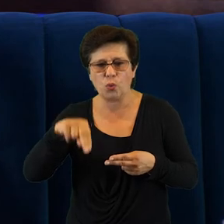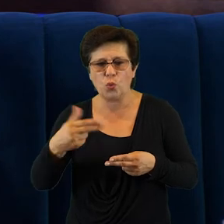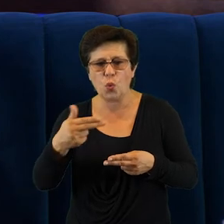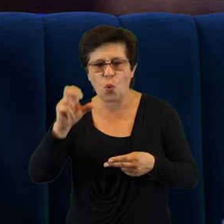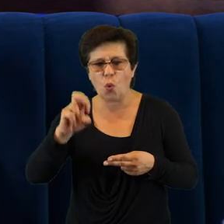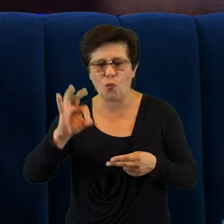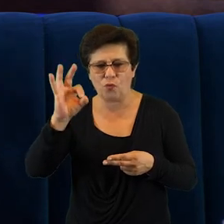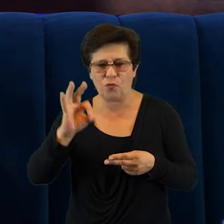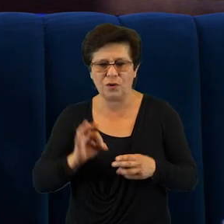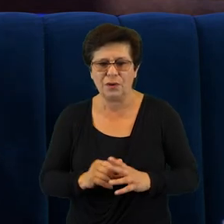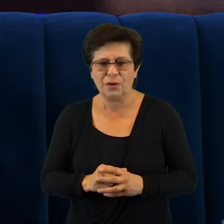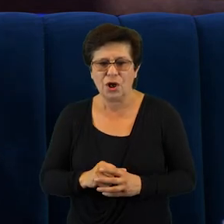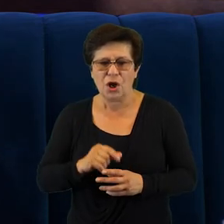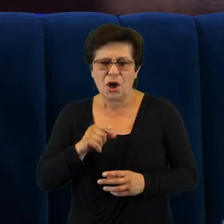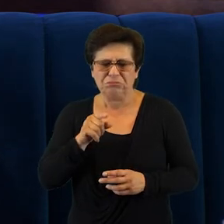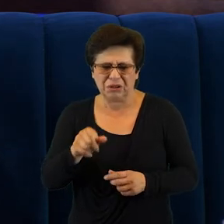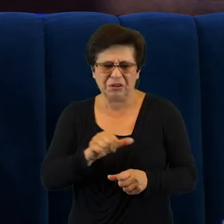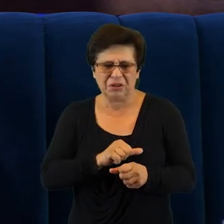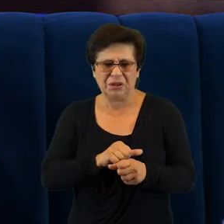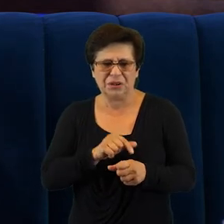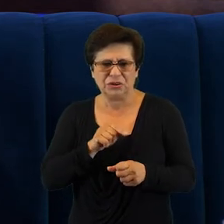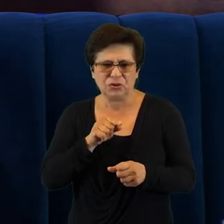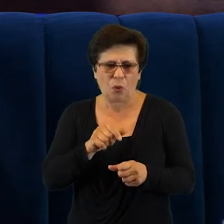To jest człowiek, który nie przystępuje